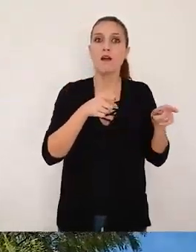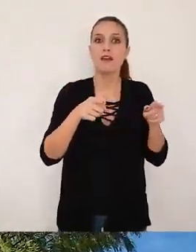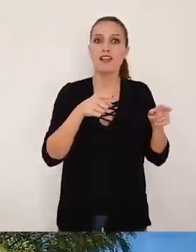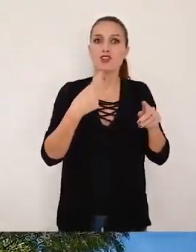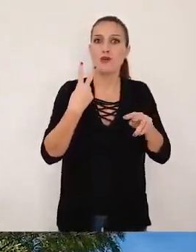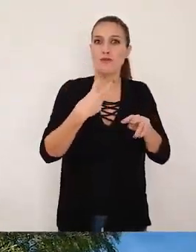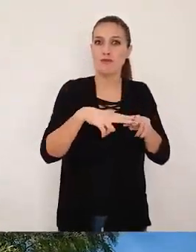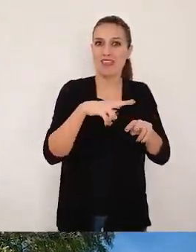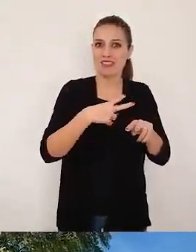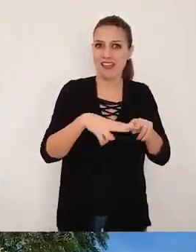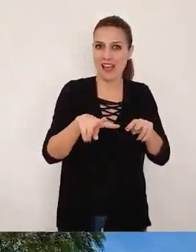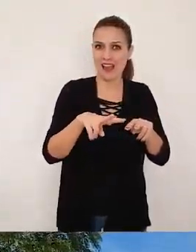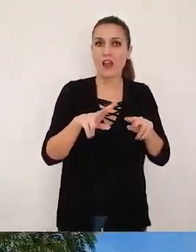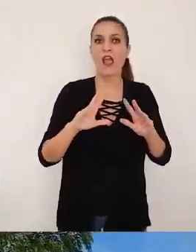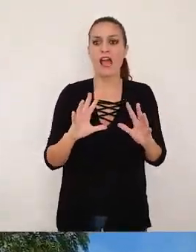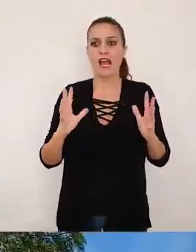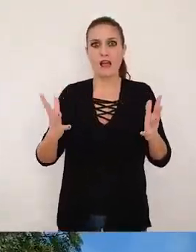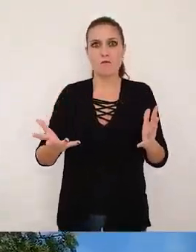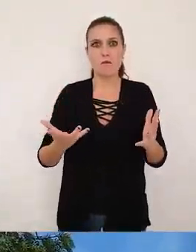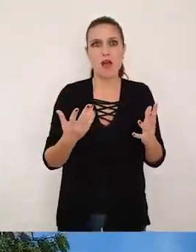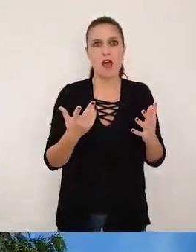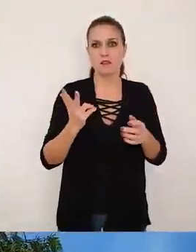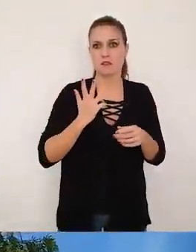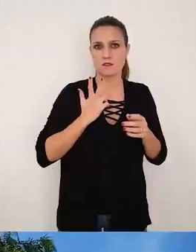nella campagna circostante.